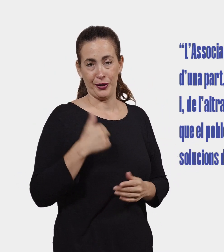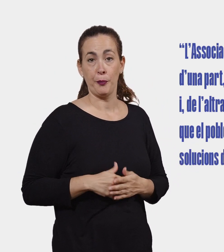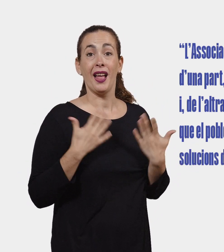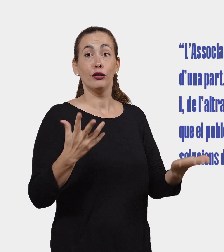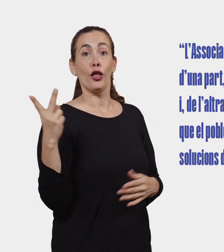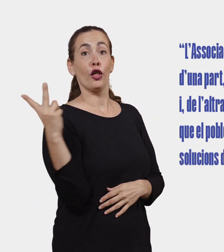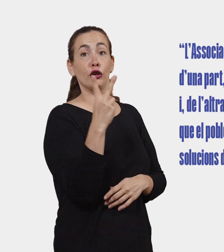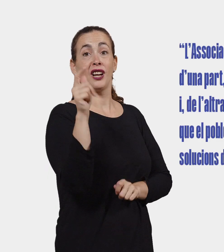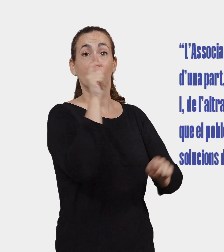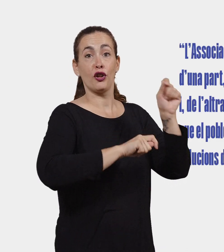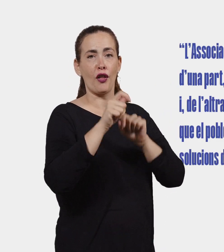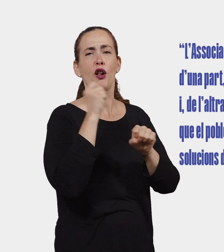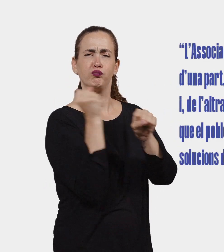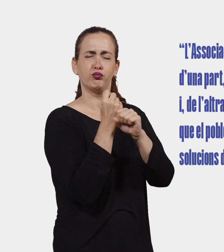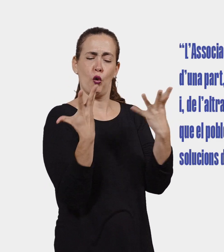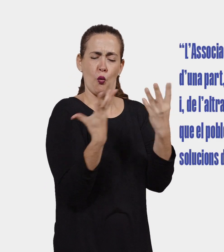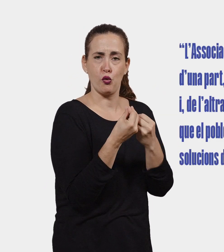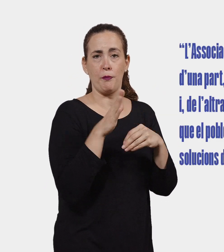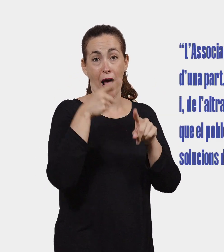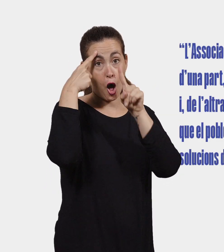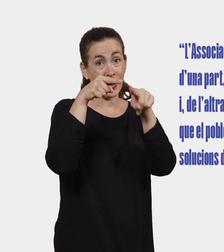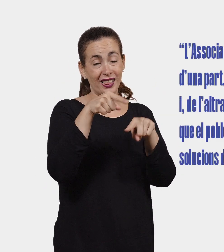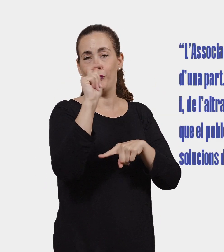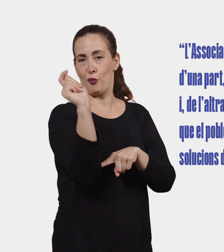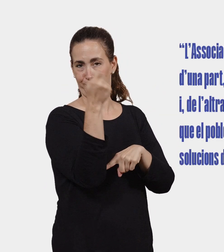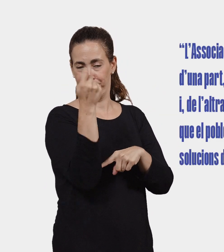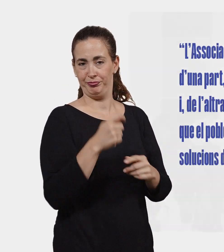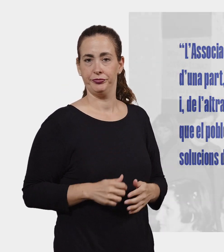Les dues associacions actuen conjuntament de bell antuvi.